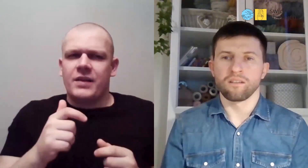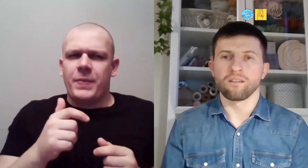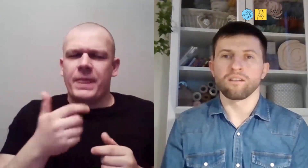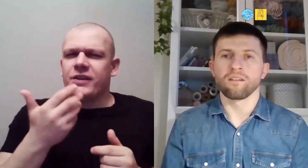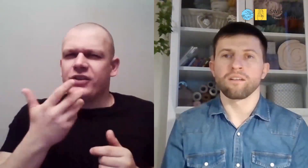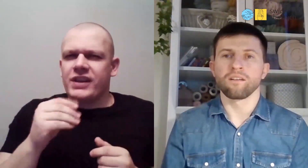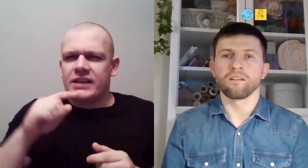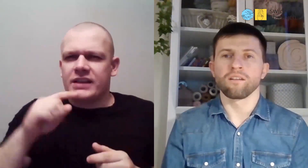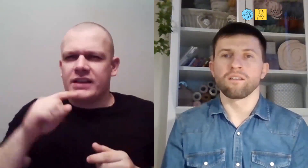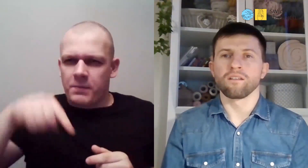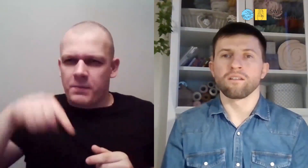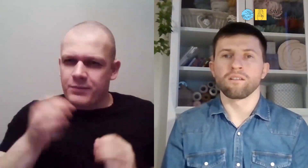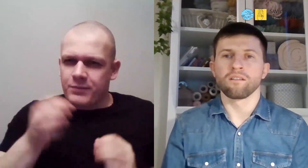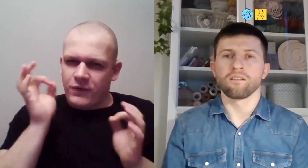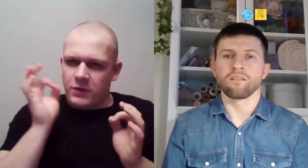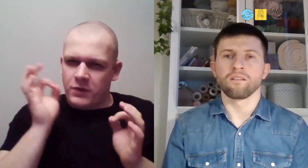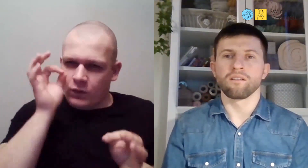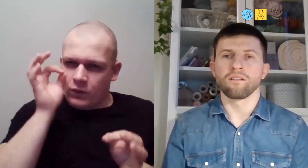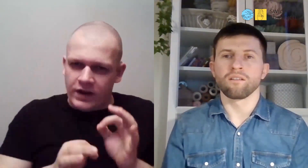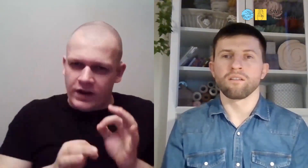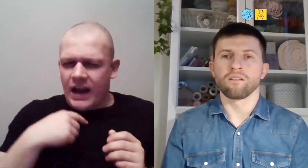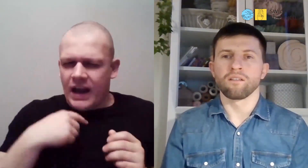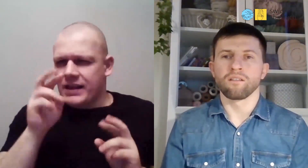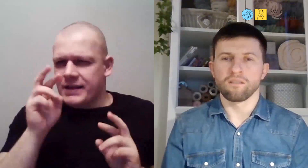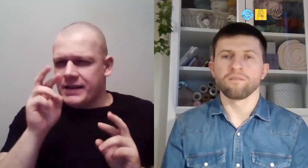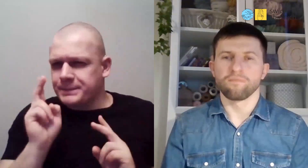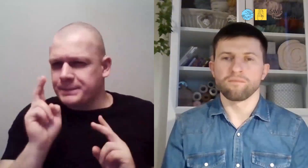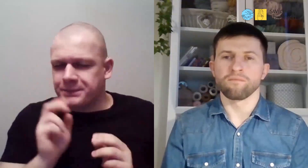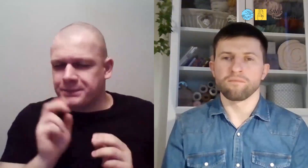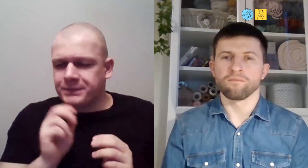nie zgłębiałem dokładnie informacji na ten temat,